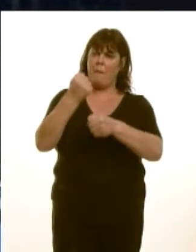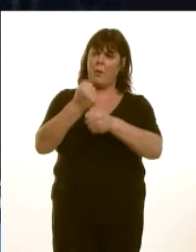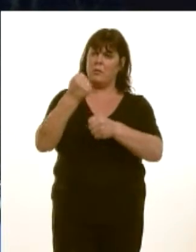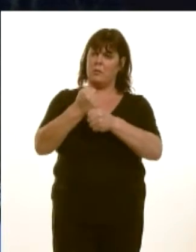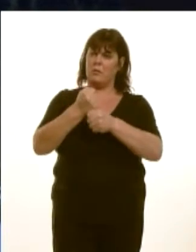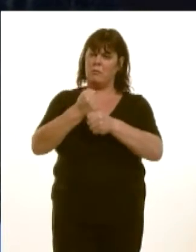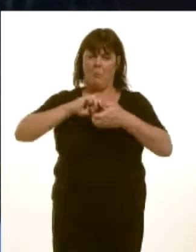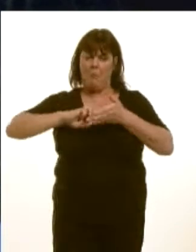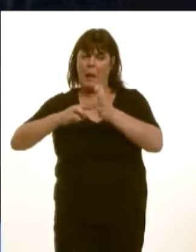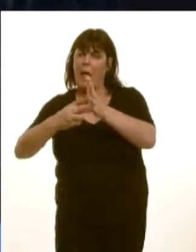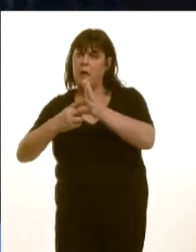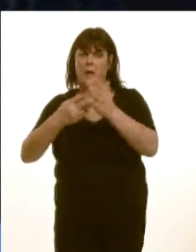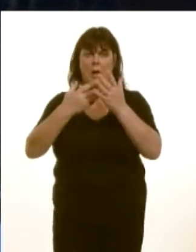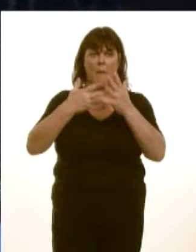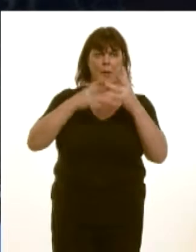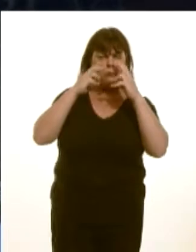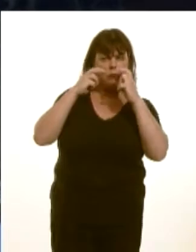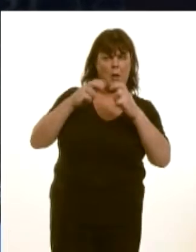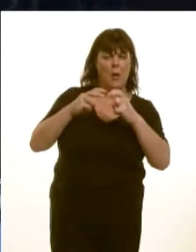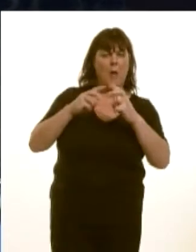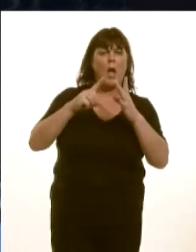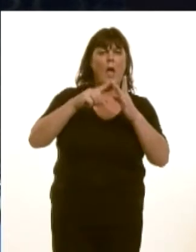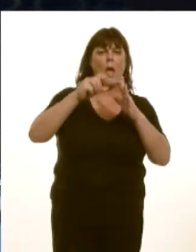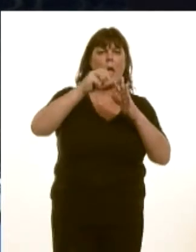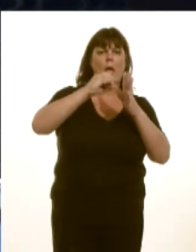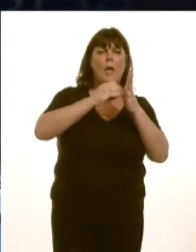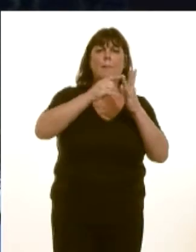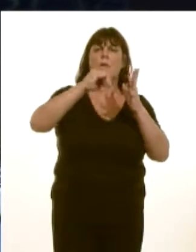73% o’r gyllideb ar swyddi sy’n bodoli yn barod.